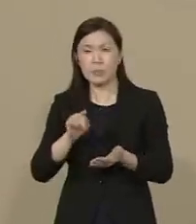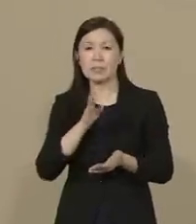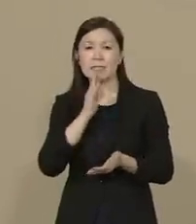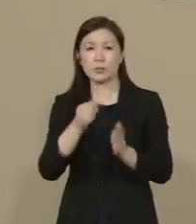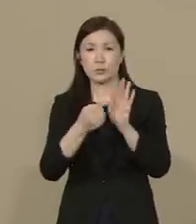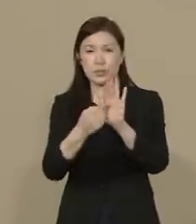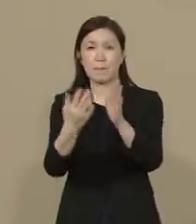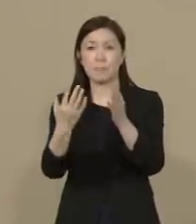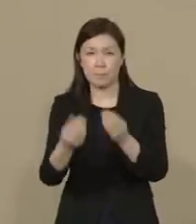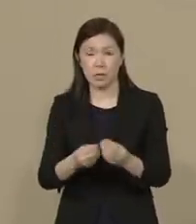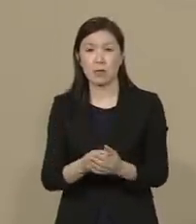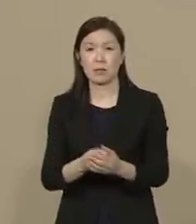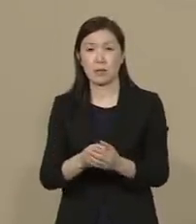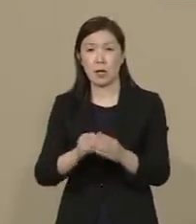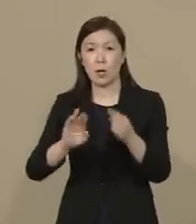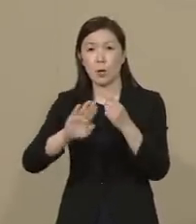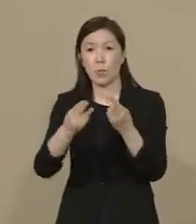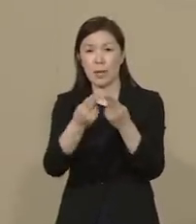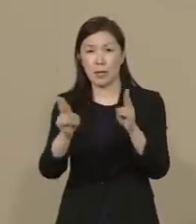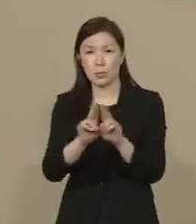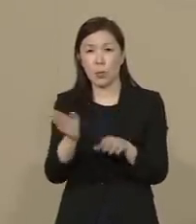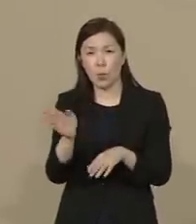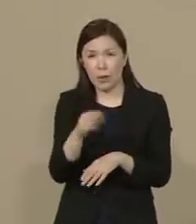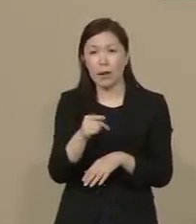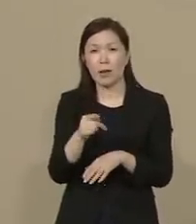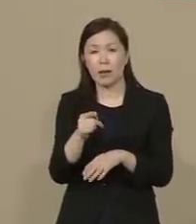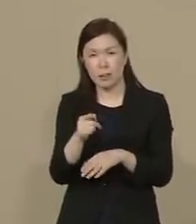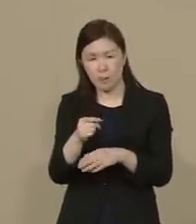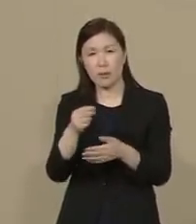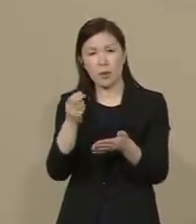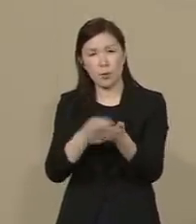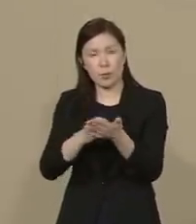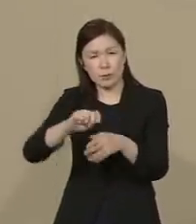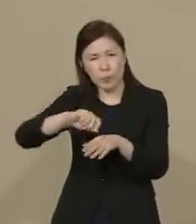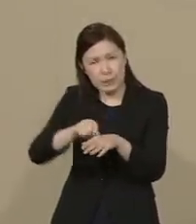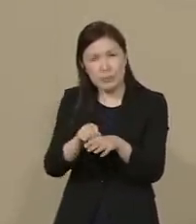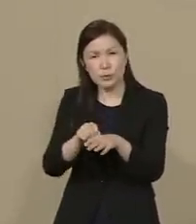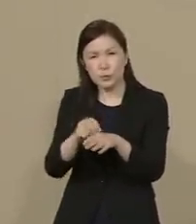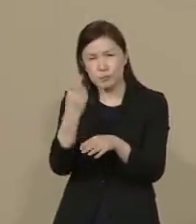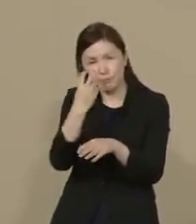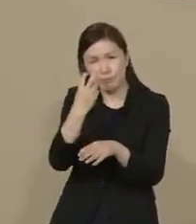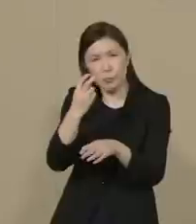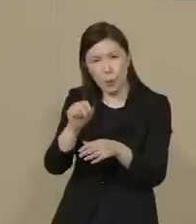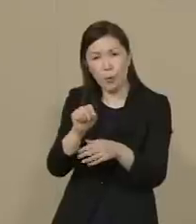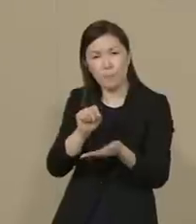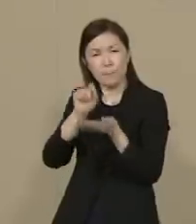公明党から取り締まりを 強化する法改正を提案し スピード実現したのです